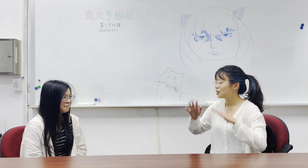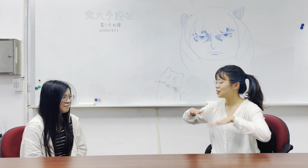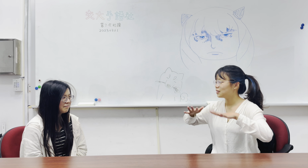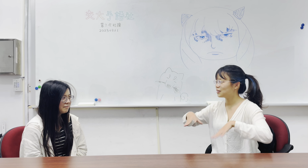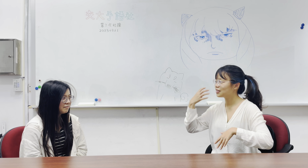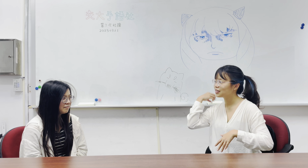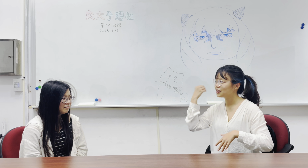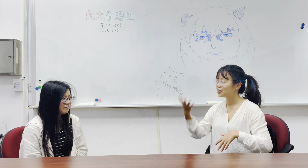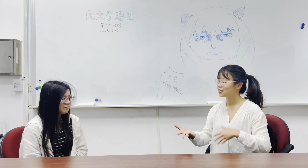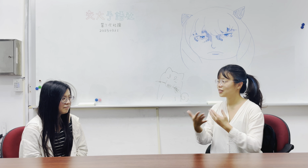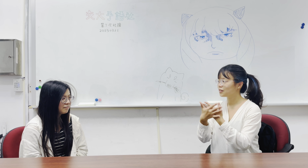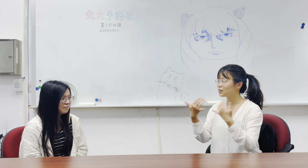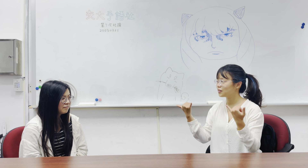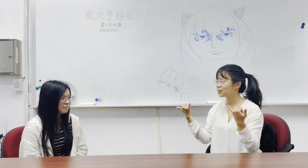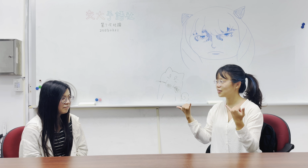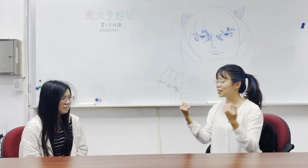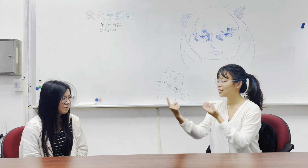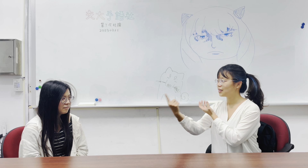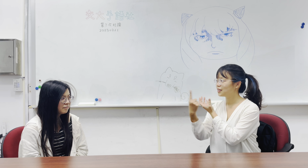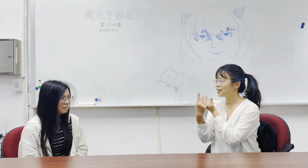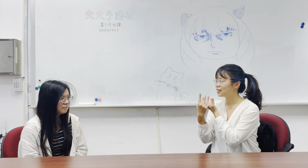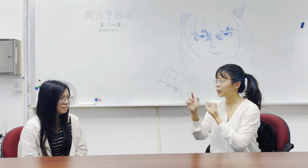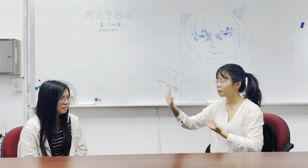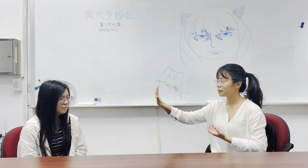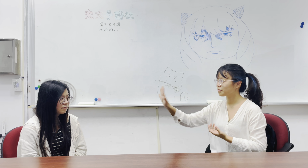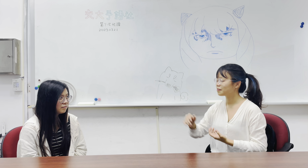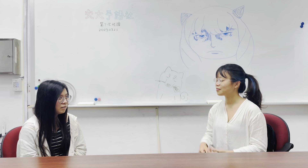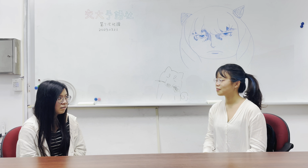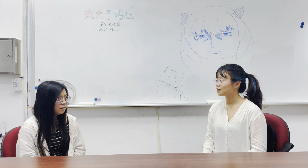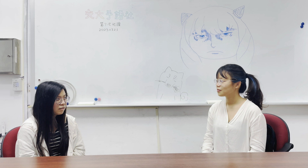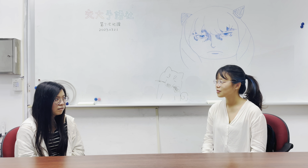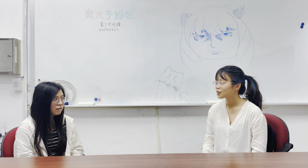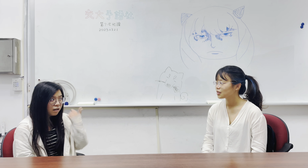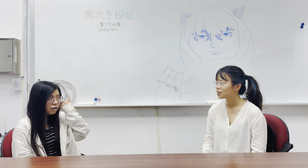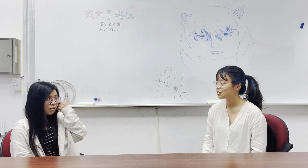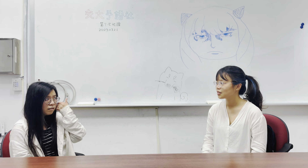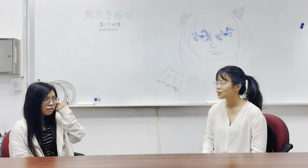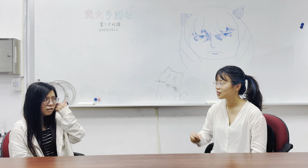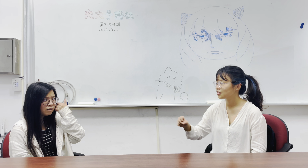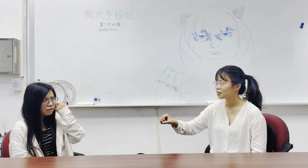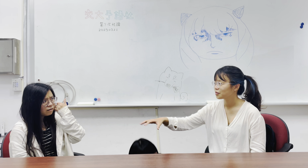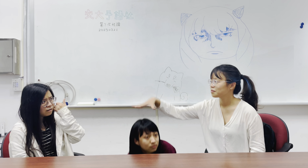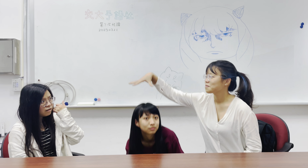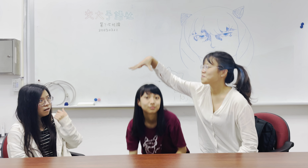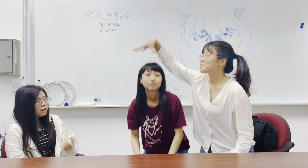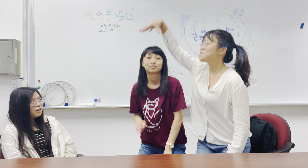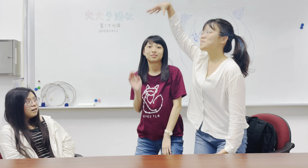今天有新社員耶 ( ᵒ̴̶̷̤◦ᵒ̴̶̷̤ )♡ 今天/新/同學/加入/有 誰？ 誰^^ ٩(•̤̀ᵕ•̤́๑)